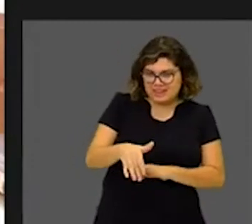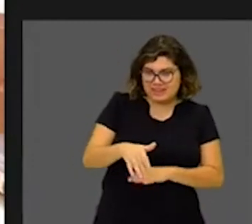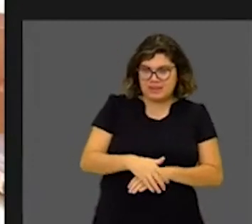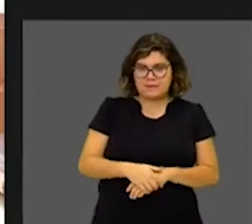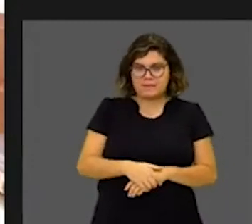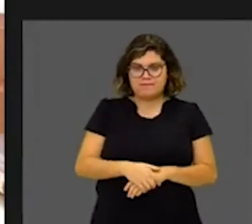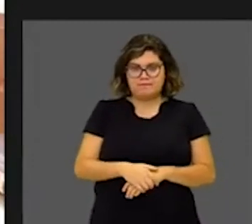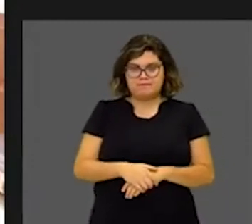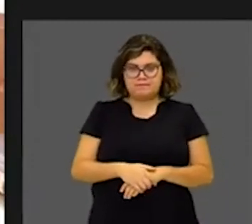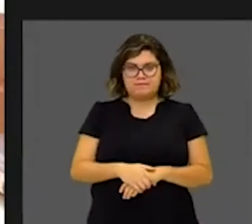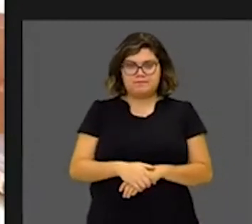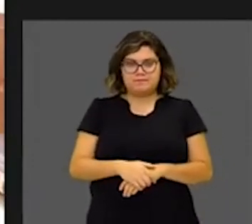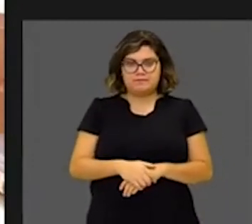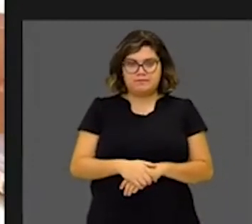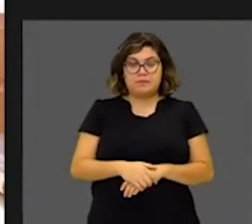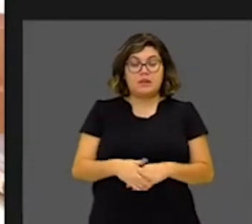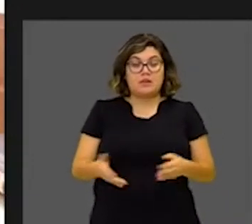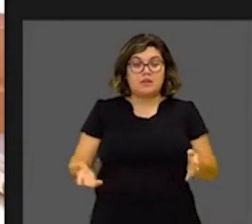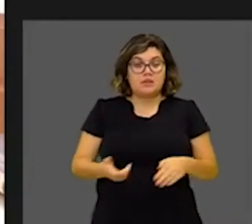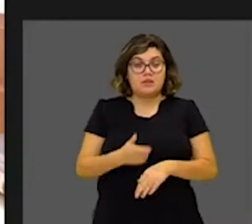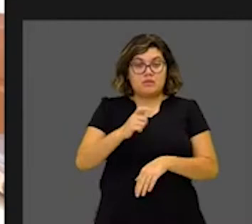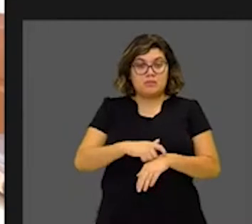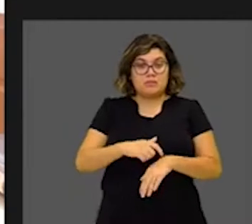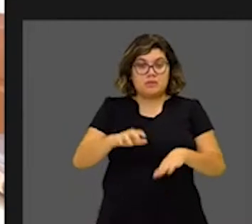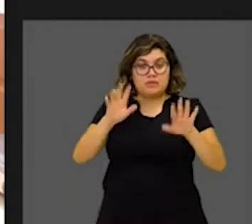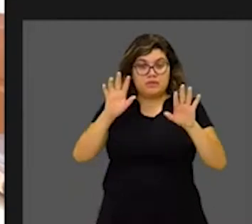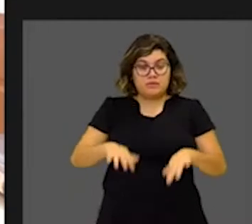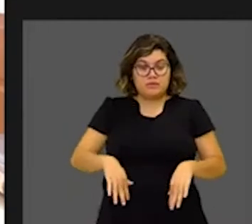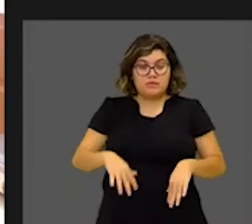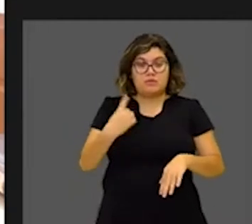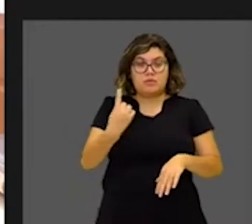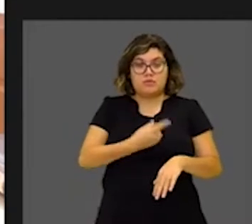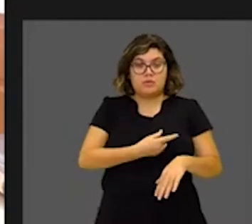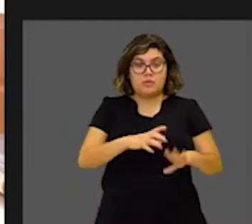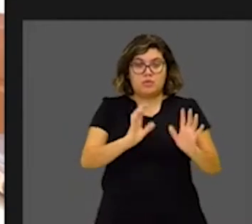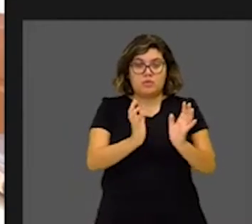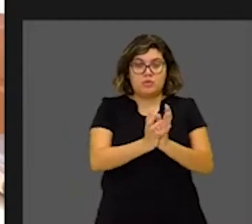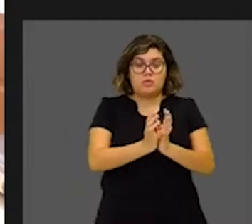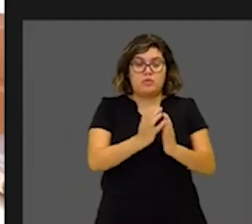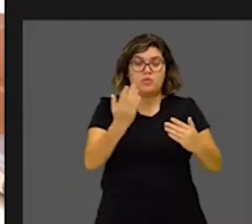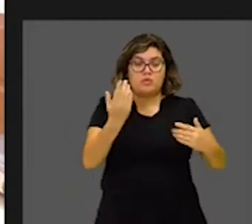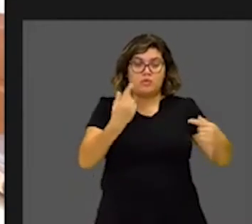para dinâmica de encerramento do nosso painel é ele e ajudam que a seguinte eu vou fazer alguma